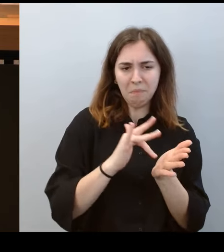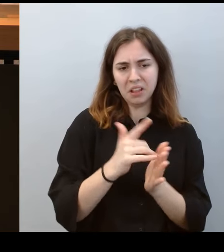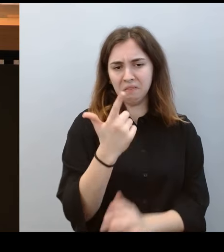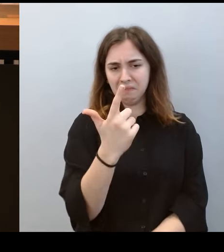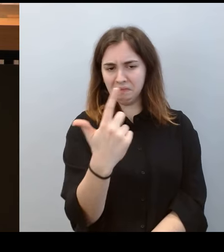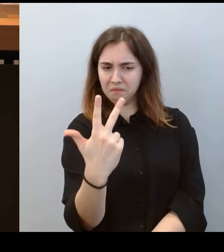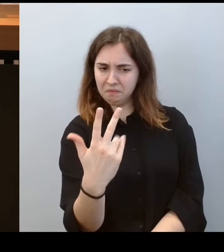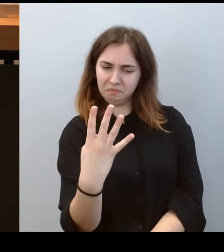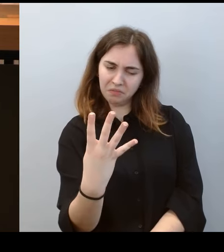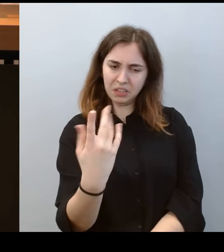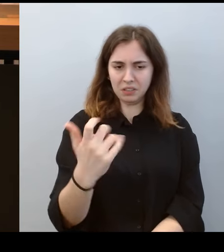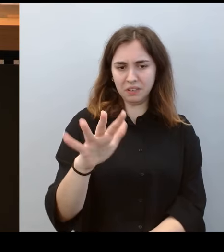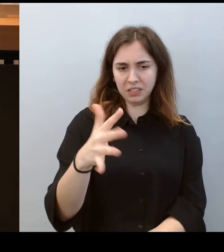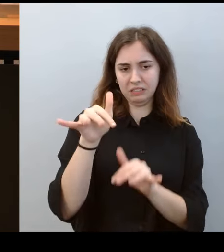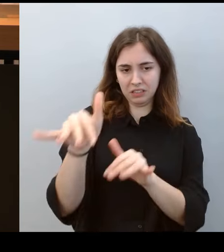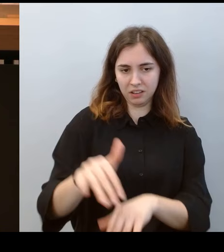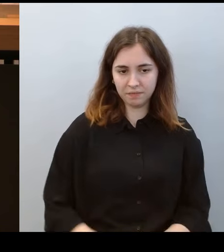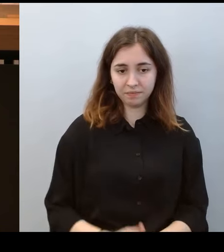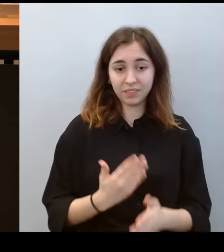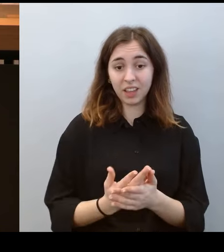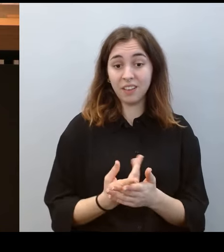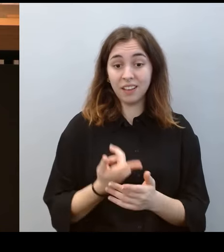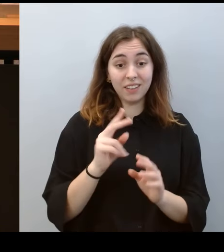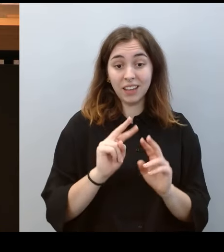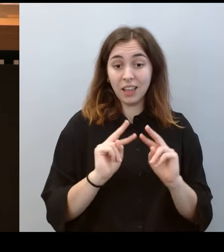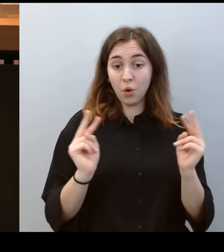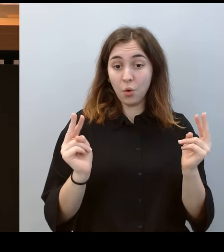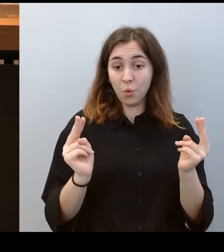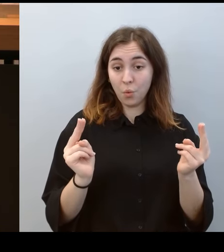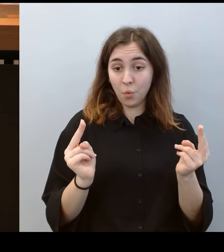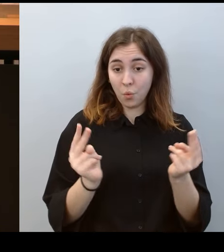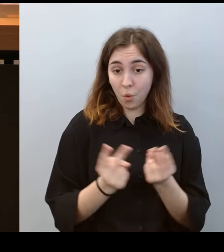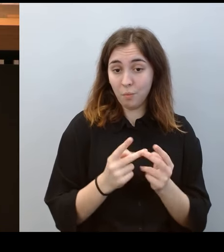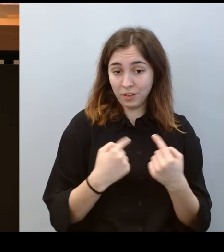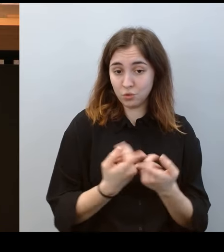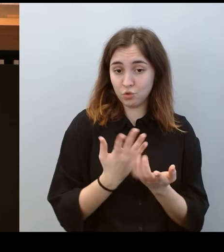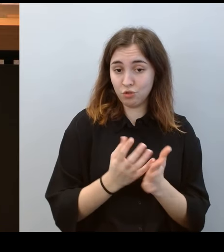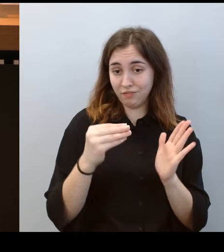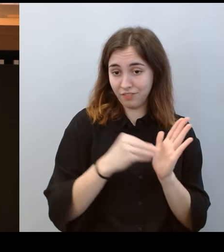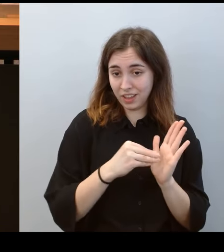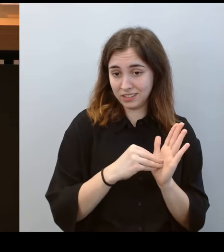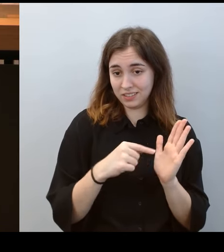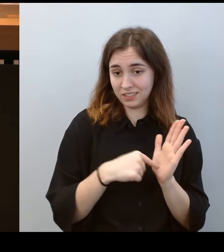Luftreinhalteplan zu ändern und ohne großen Aufwand kann man tatsächlich an den Stellen, wo es dann sinnvoll und